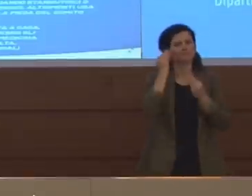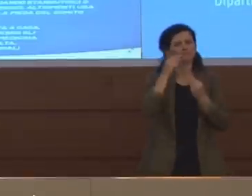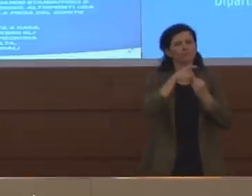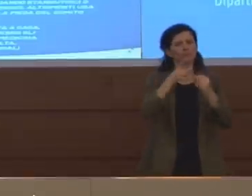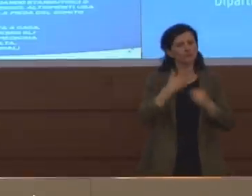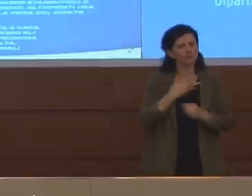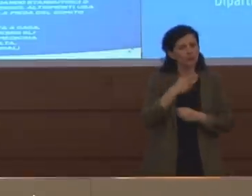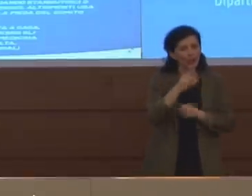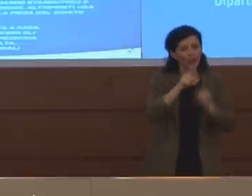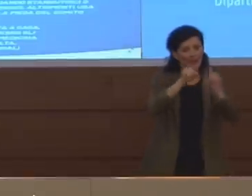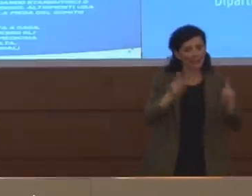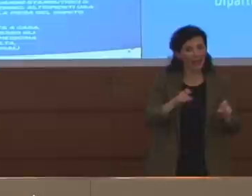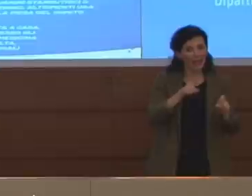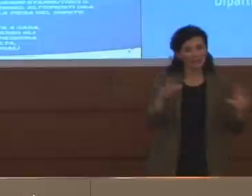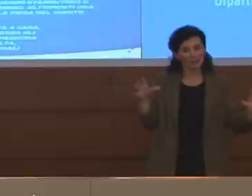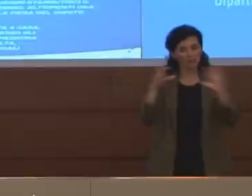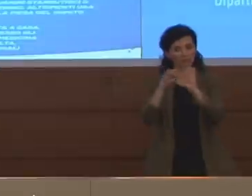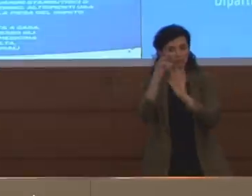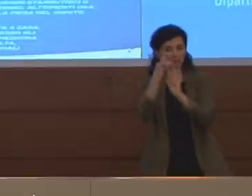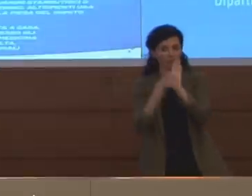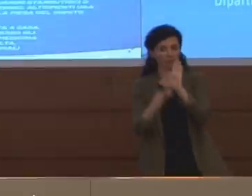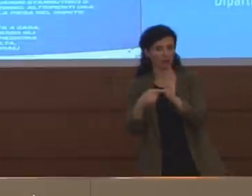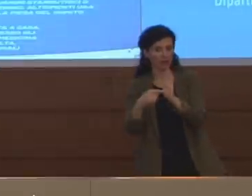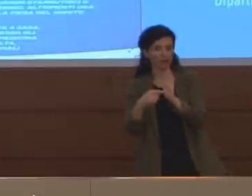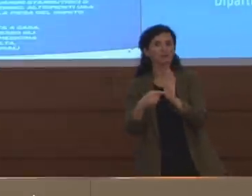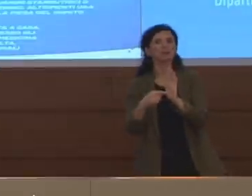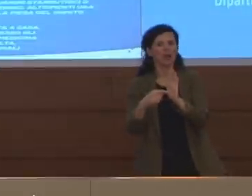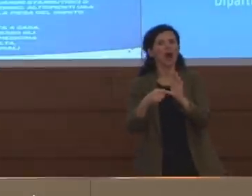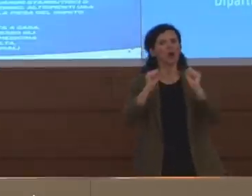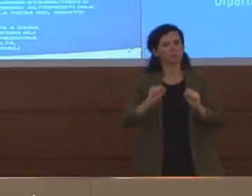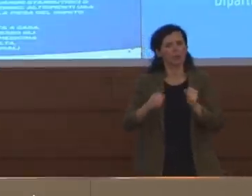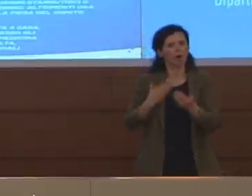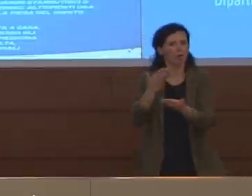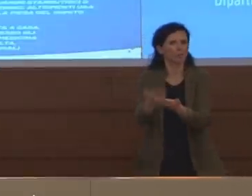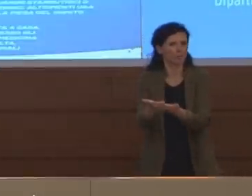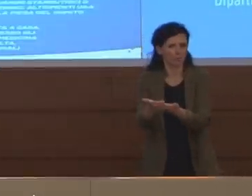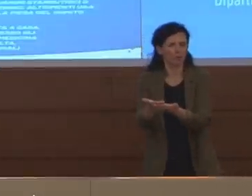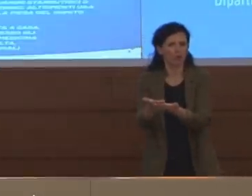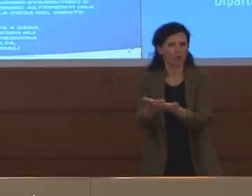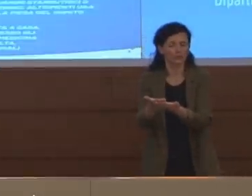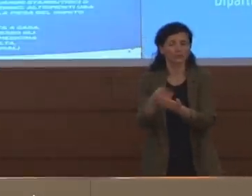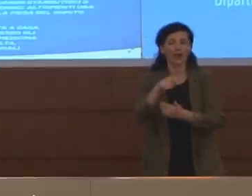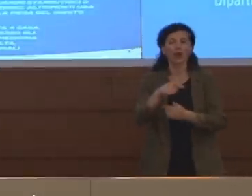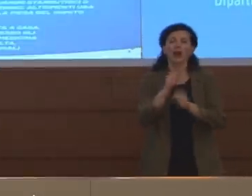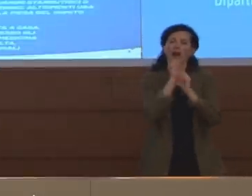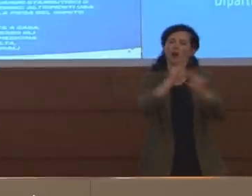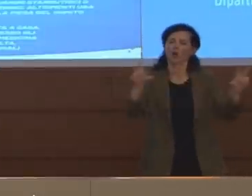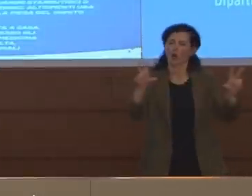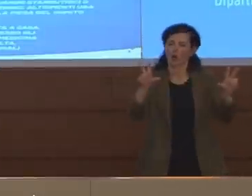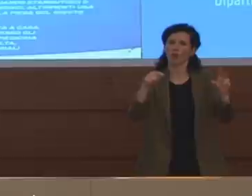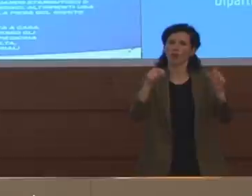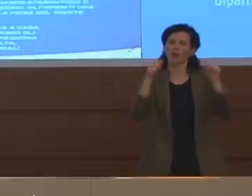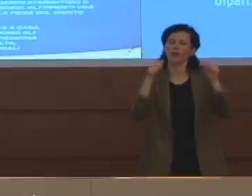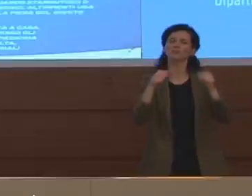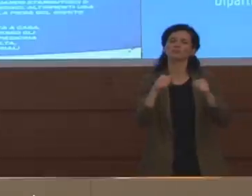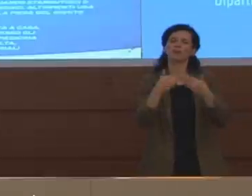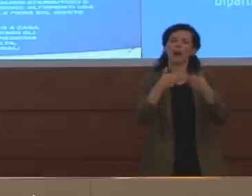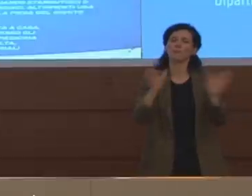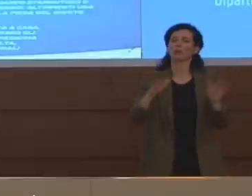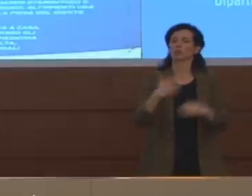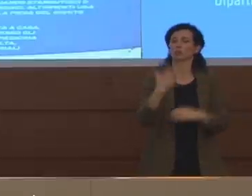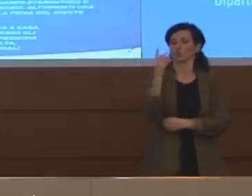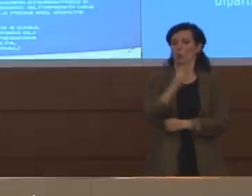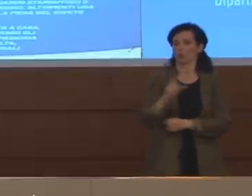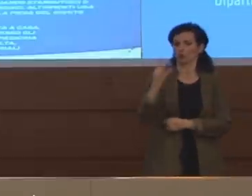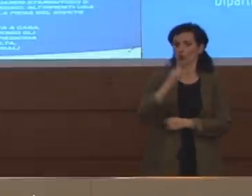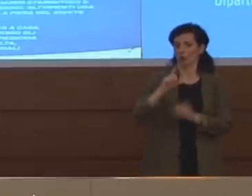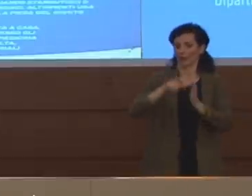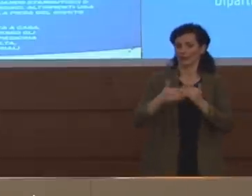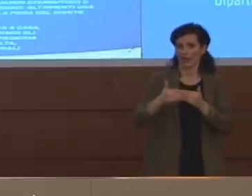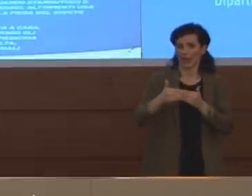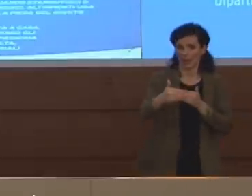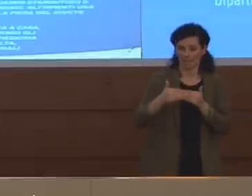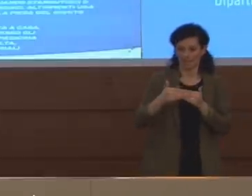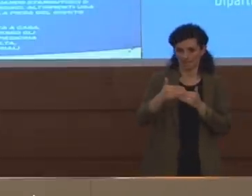caratteristiche. La call sarà aperta per cinque giorni, dopodiché un panel